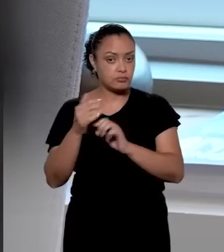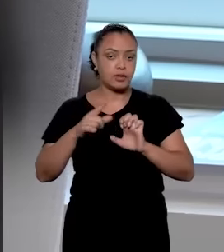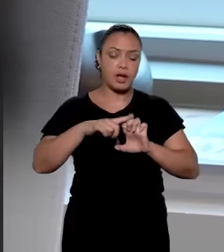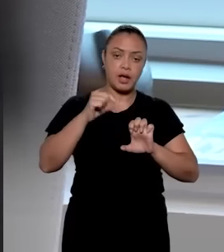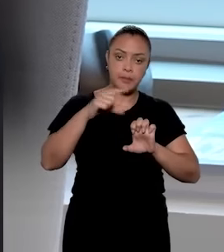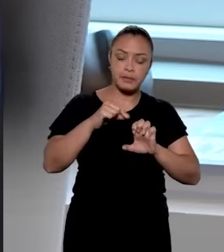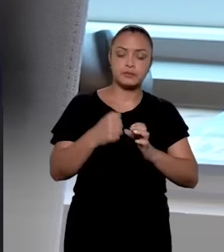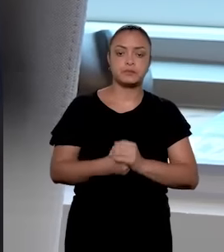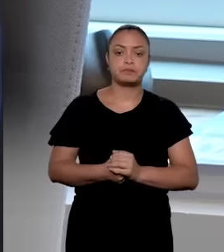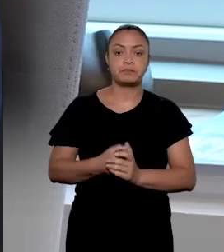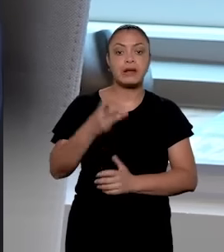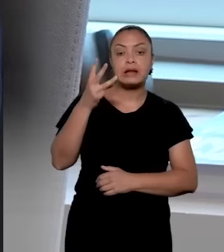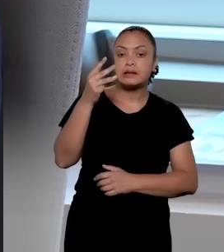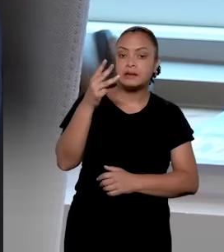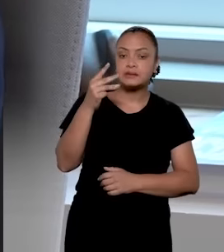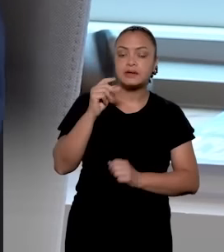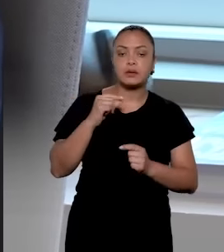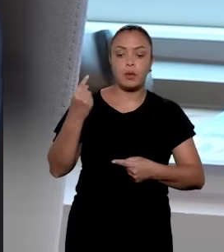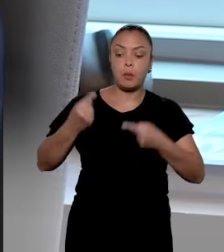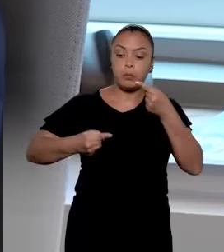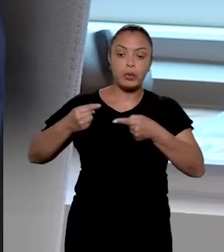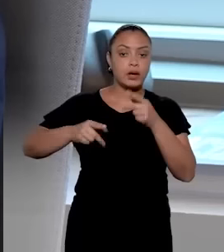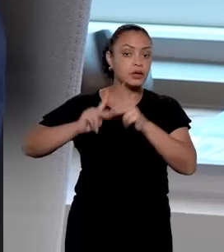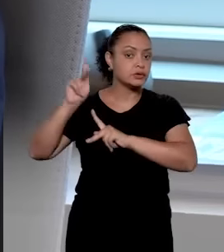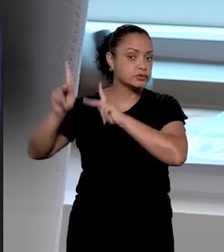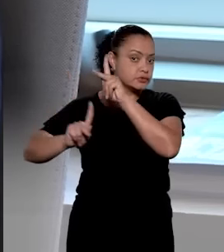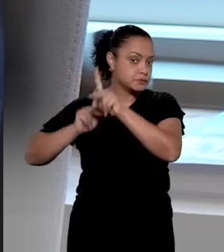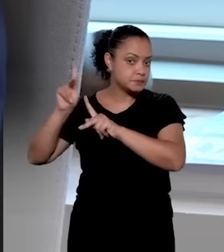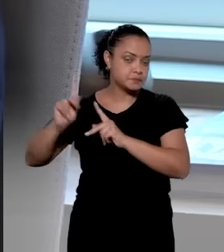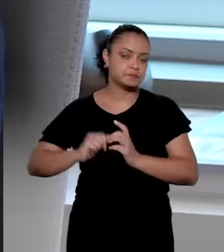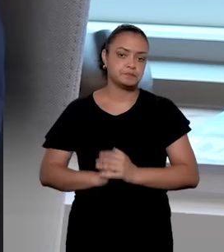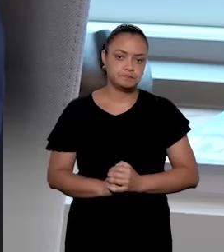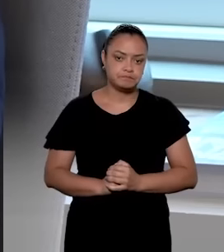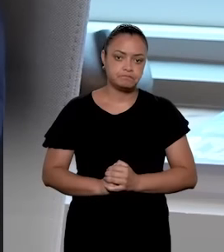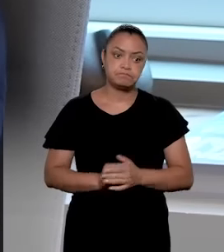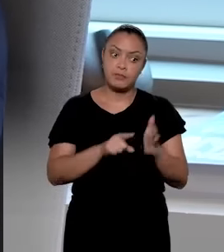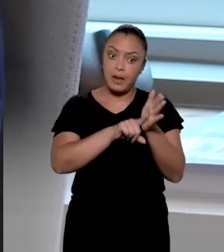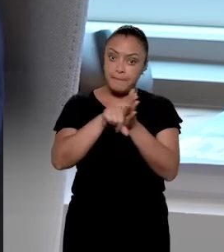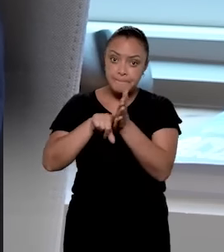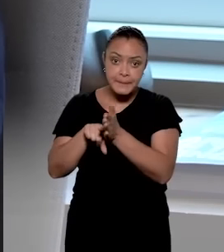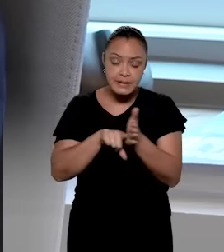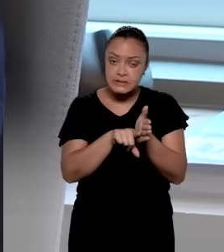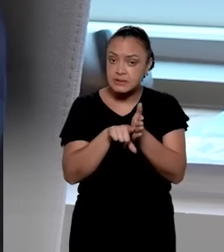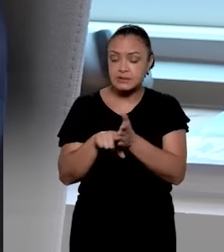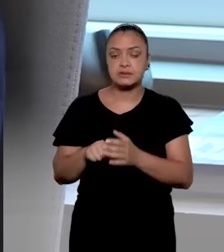Terceiro, políticas públicas. POLOCENTRO? PRODECER? Políticas públicas. Pesquisa pública?